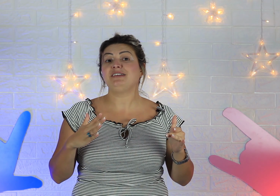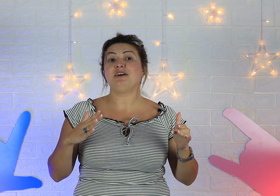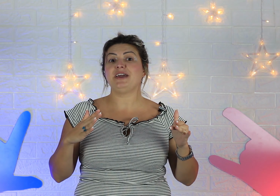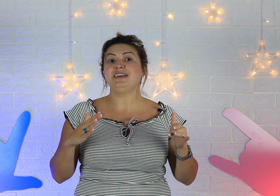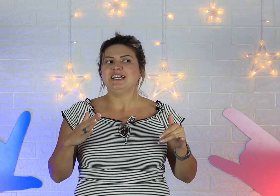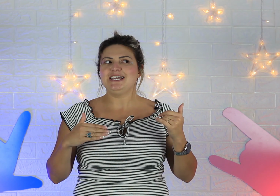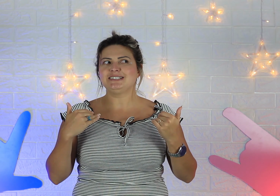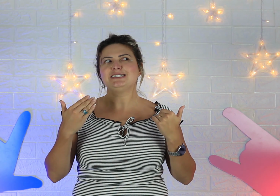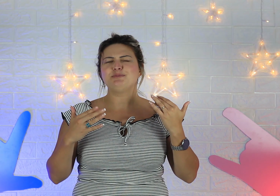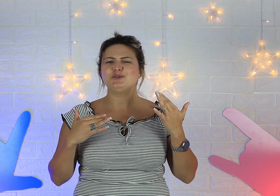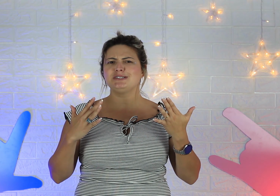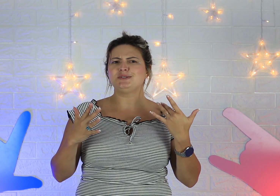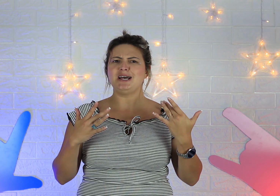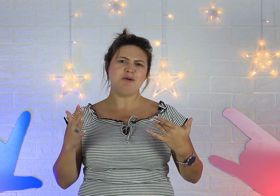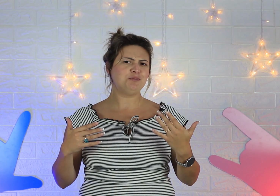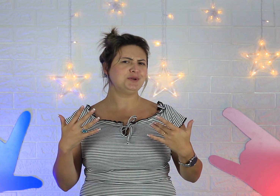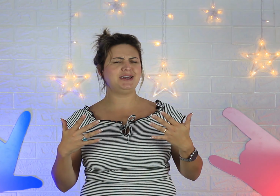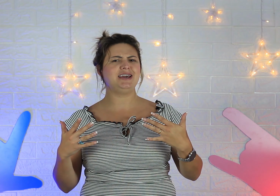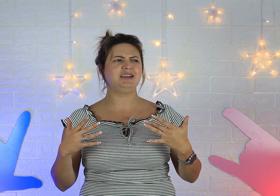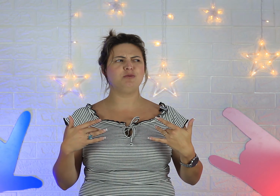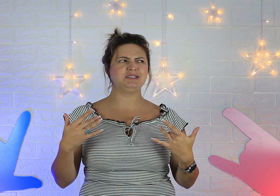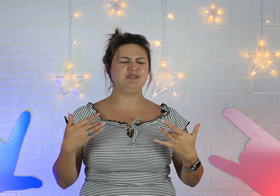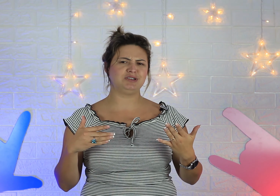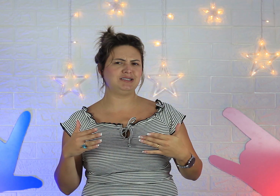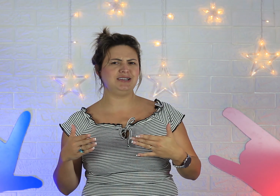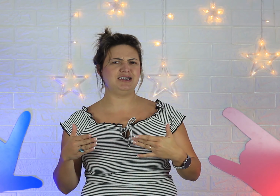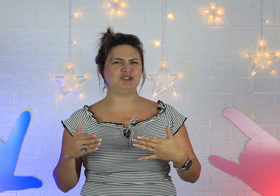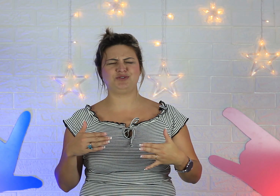para cumprimentar alguém e às vezes as pessoas não sabem o porquê né Como assim o que que seria